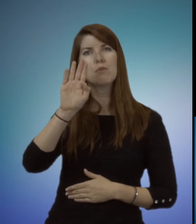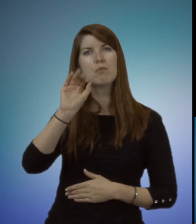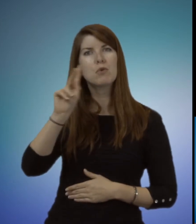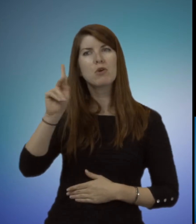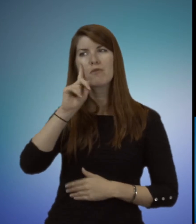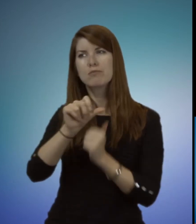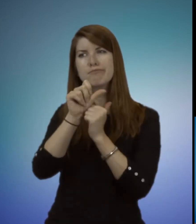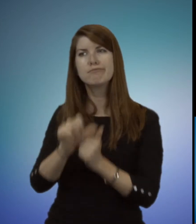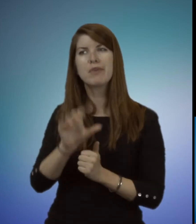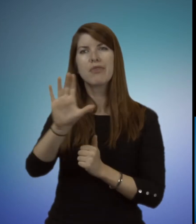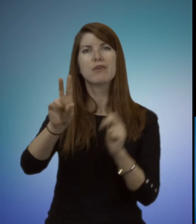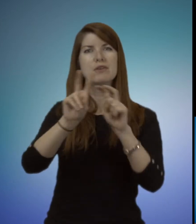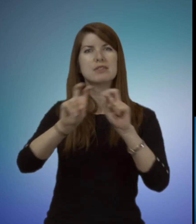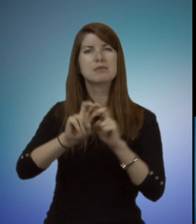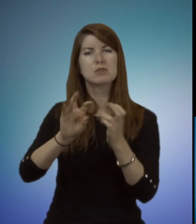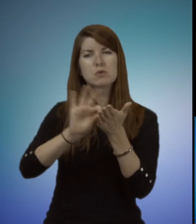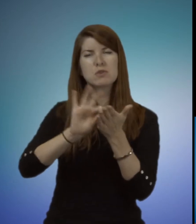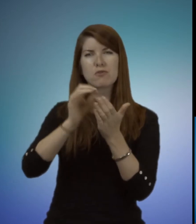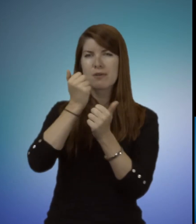calificaciones de su hijo en cada evaluación, en cada área evaluada.